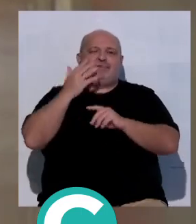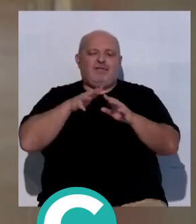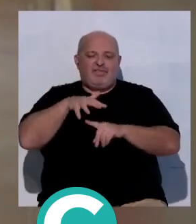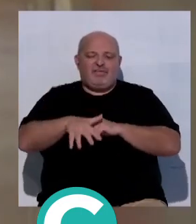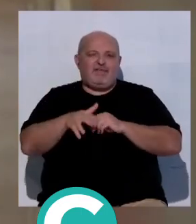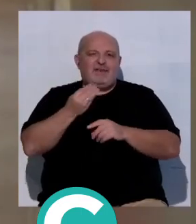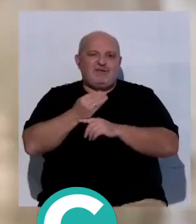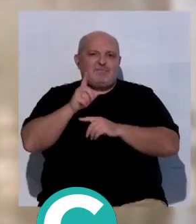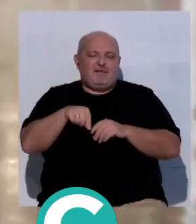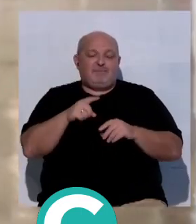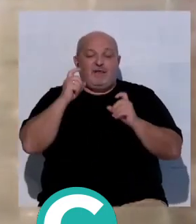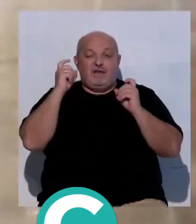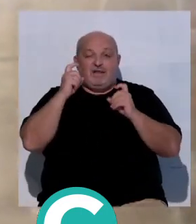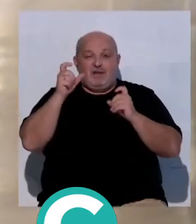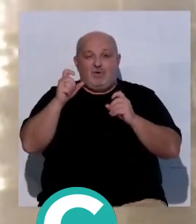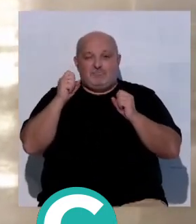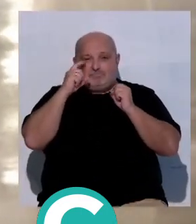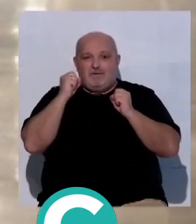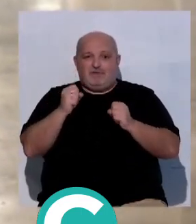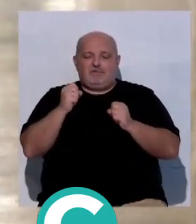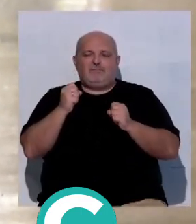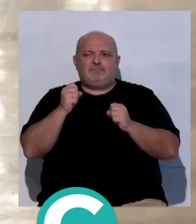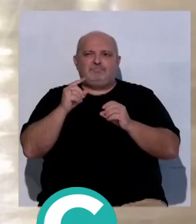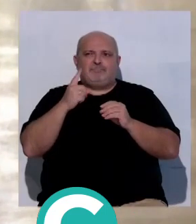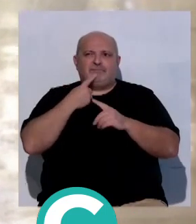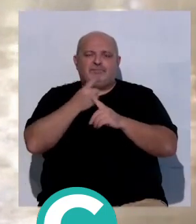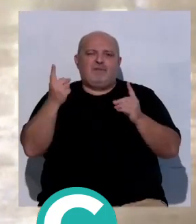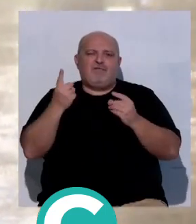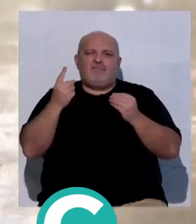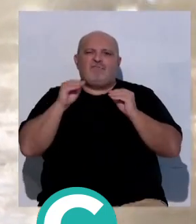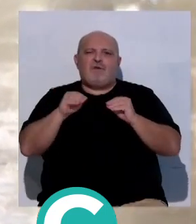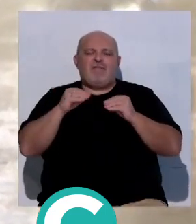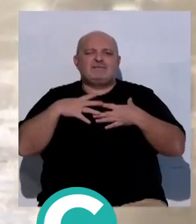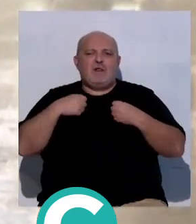niños los neuropediatras del hospital de Cádiz reivindican la formación en Salud Mental de los